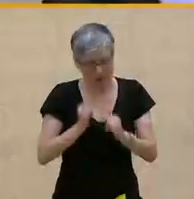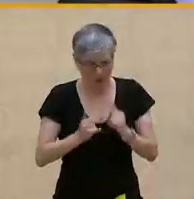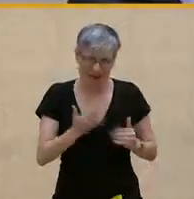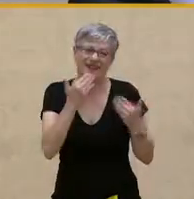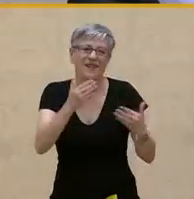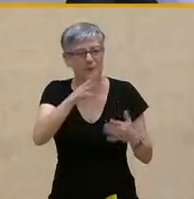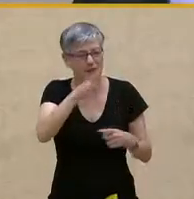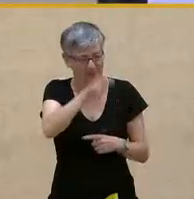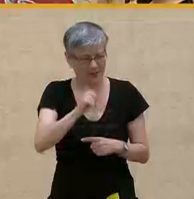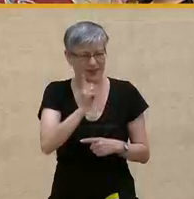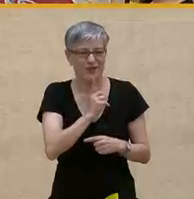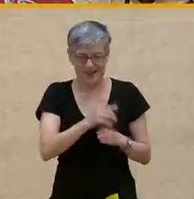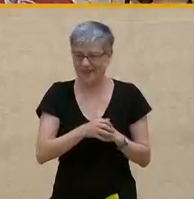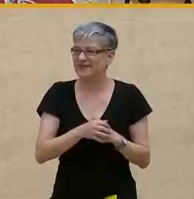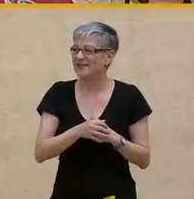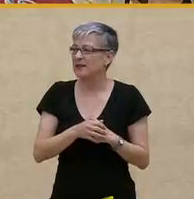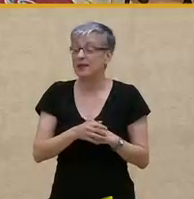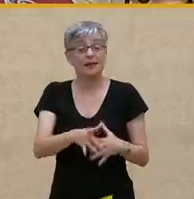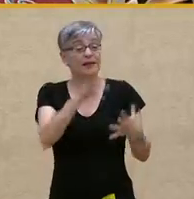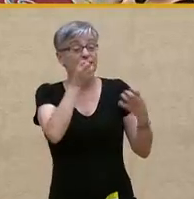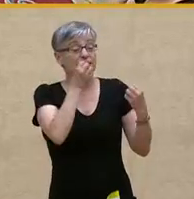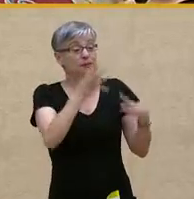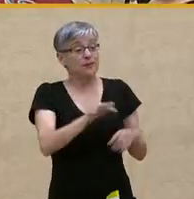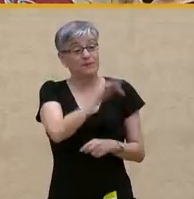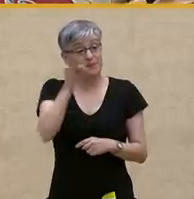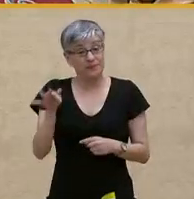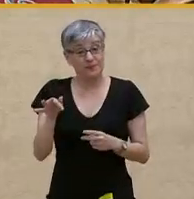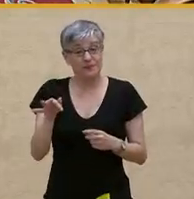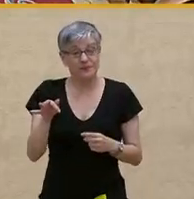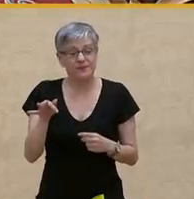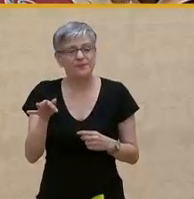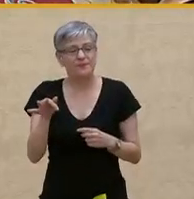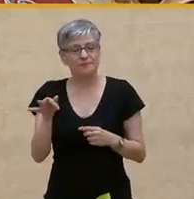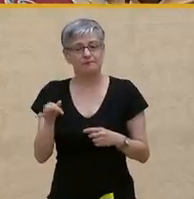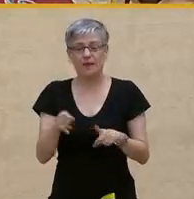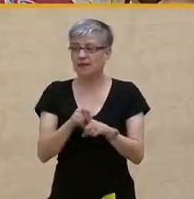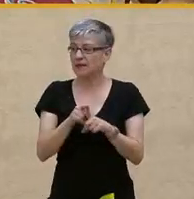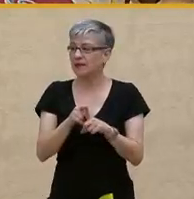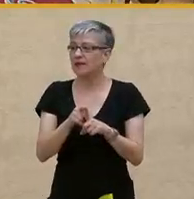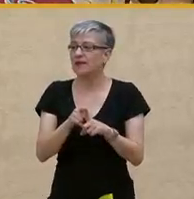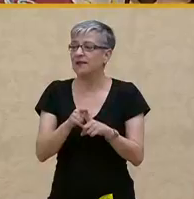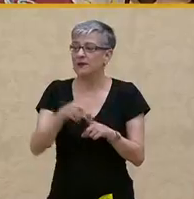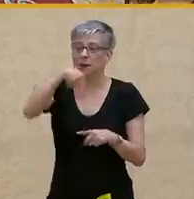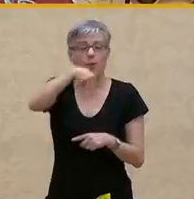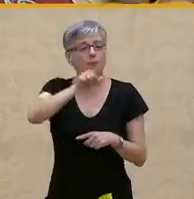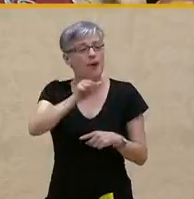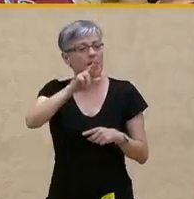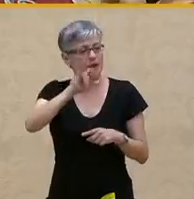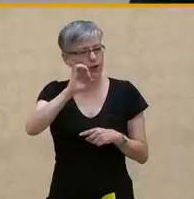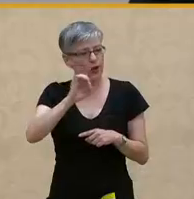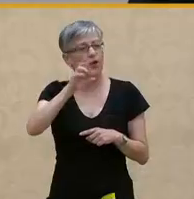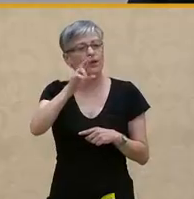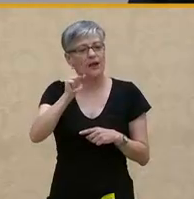Muy bien. El siguiente en intervenir va a ser Mario Raúl Martínez Castaño,